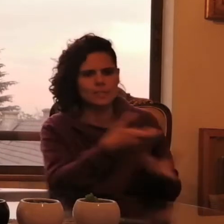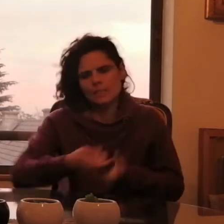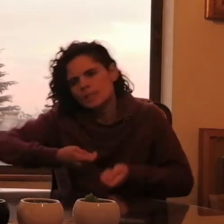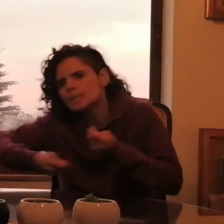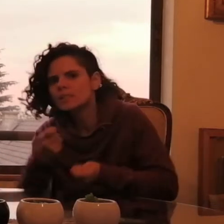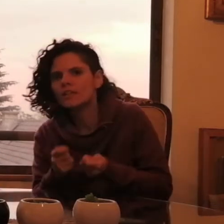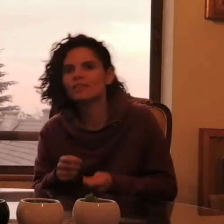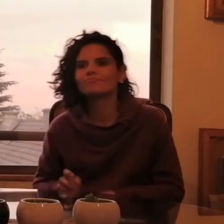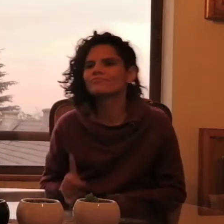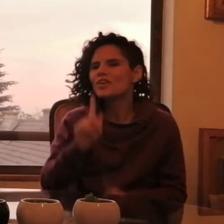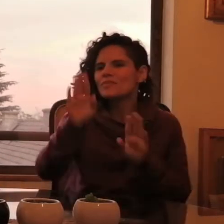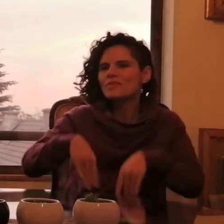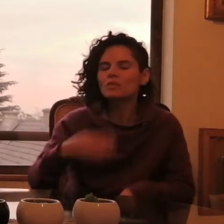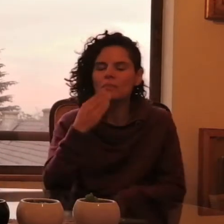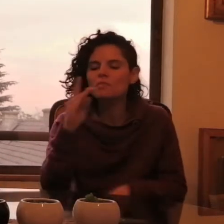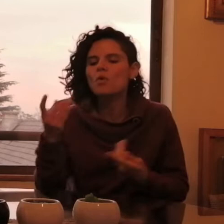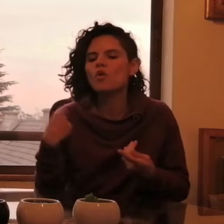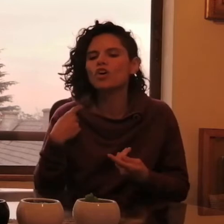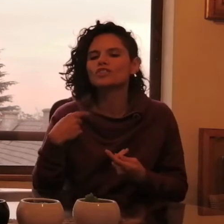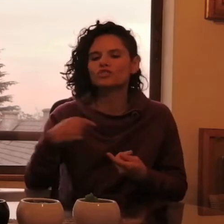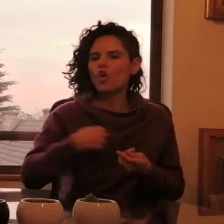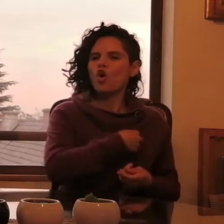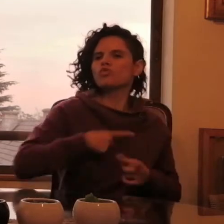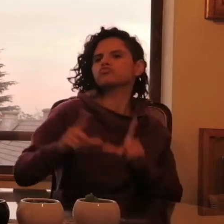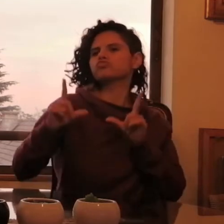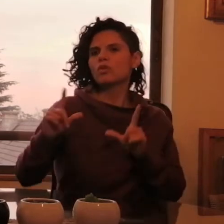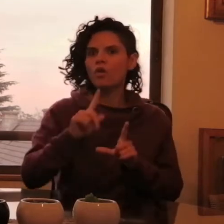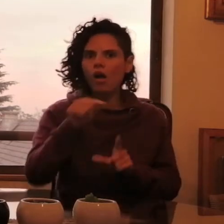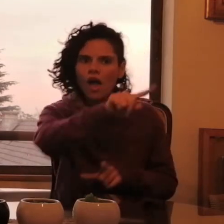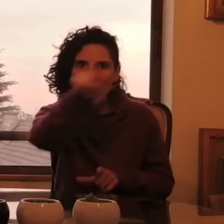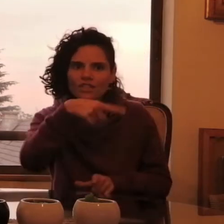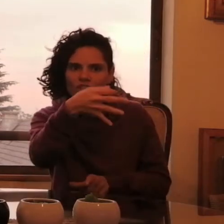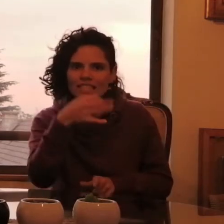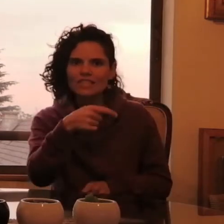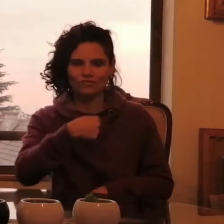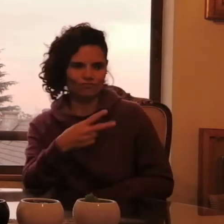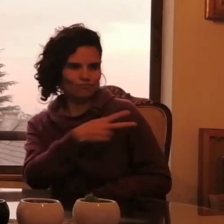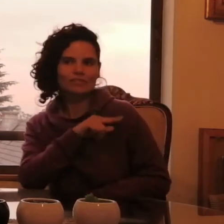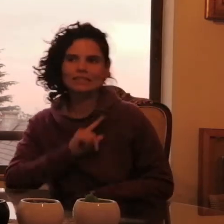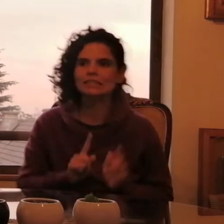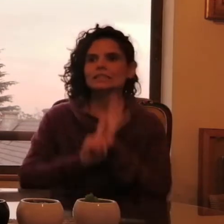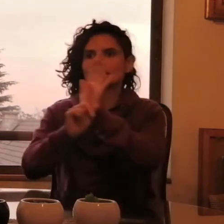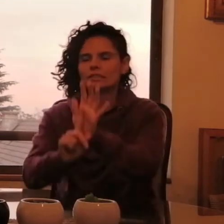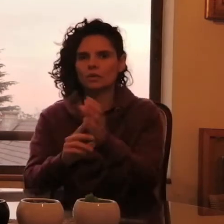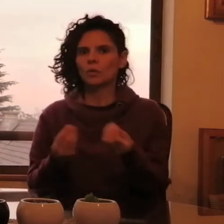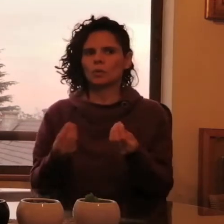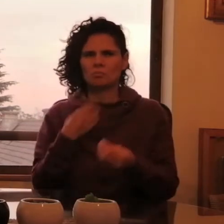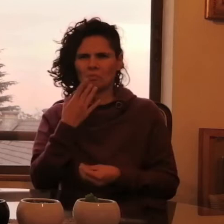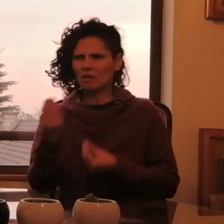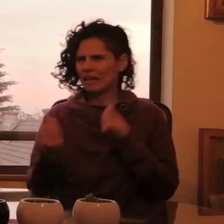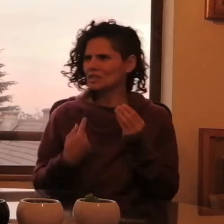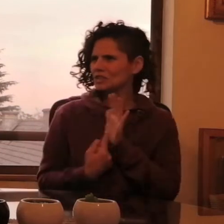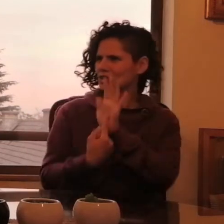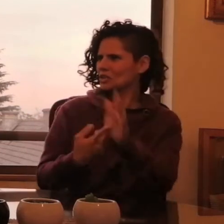por que yo quiero llevar la batuta en esto - no, no un grupo dijo tu te postulas y yo así porqué, nunca en la vida